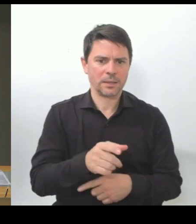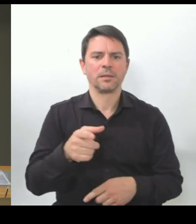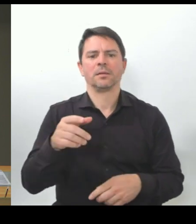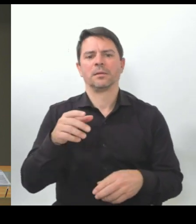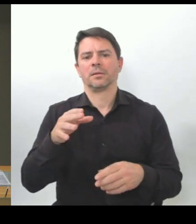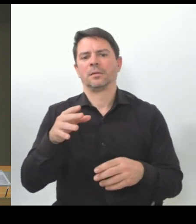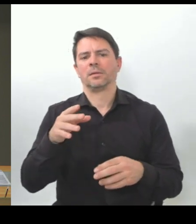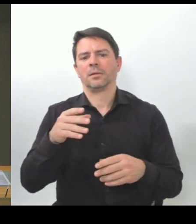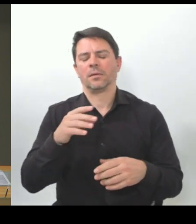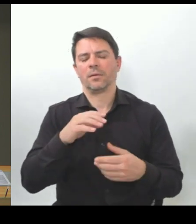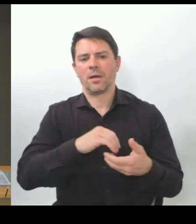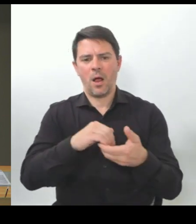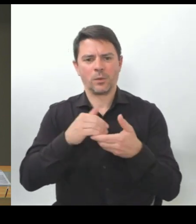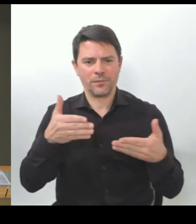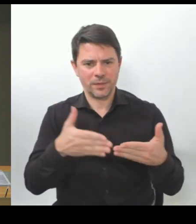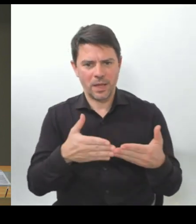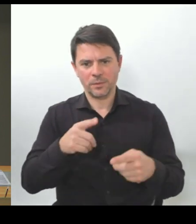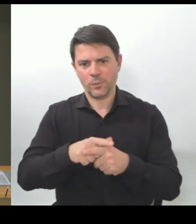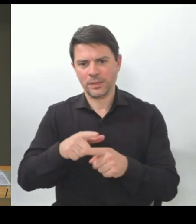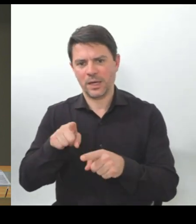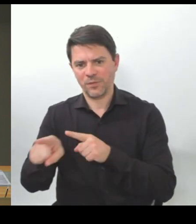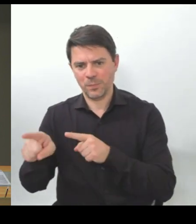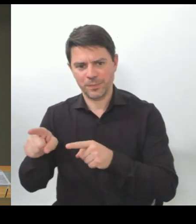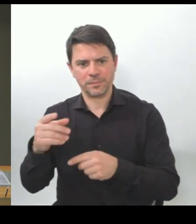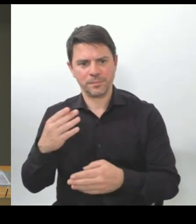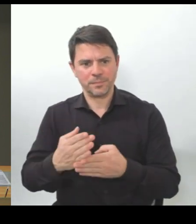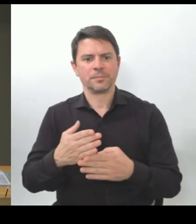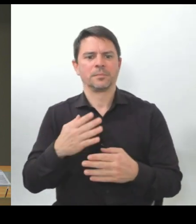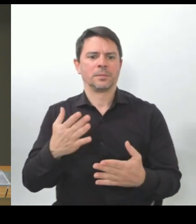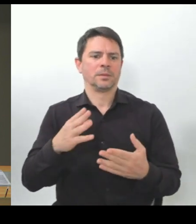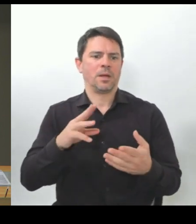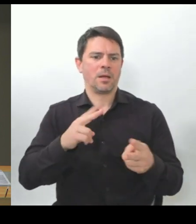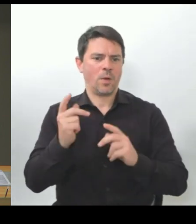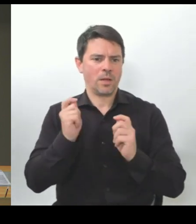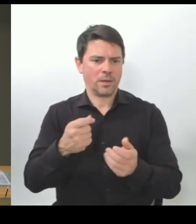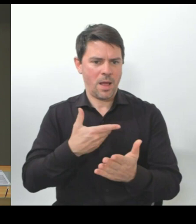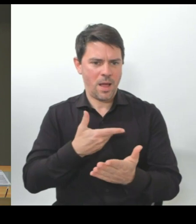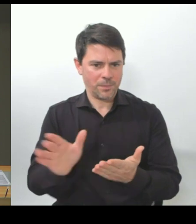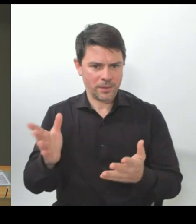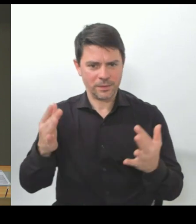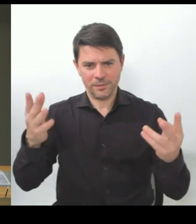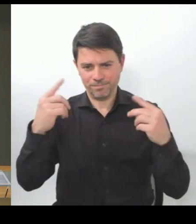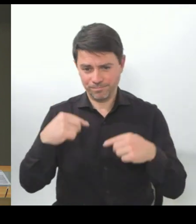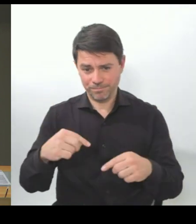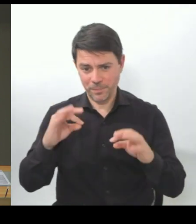Beschlussempfehlung auf Drucksache 190811 mehrheitlich gegen die AfD Fraktion und bei Enthaltung der CDU Fraktion die